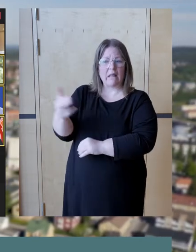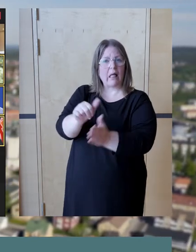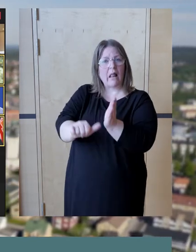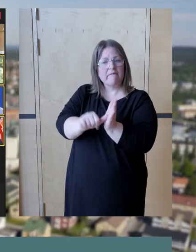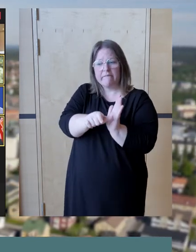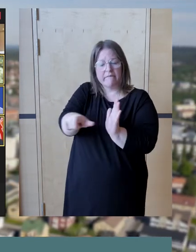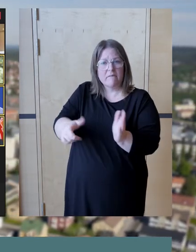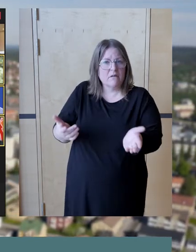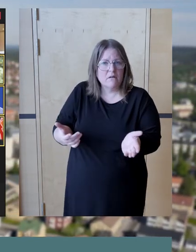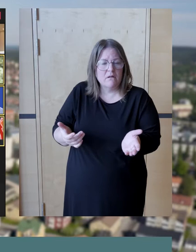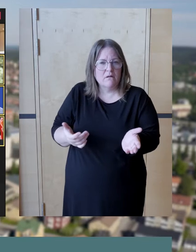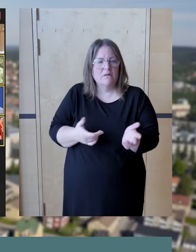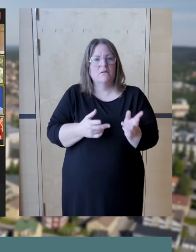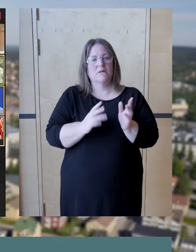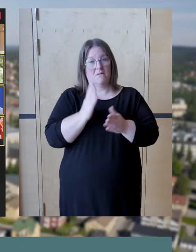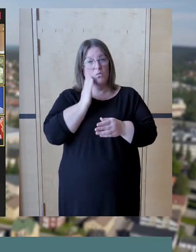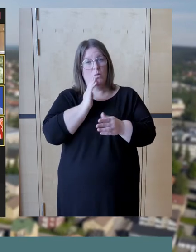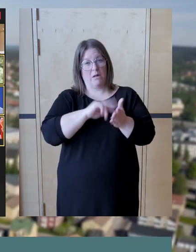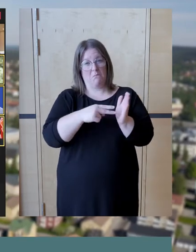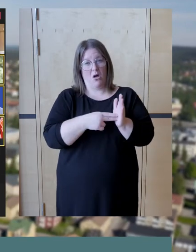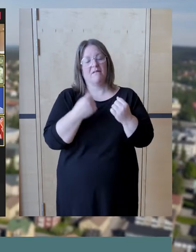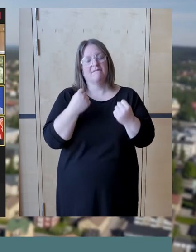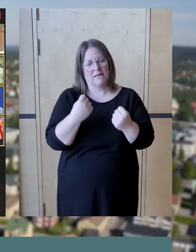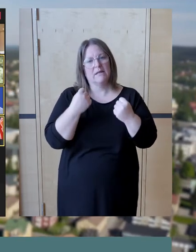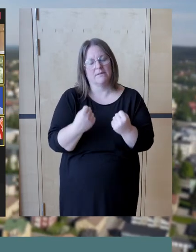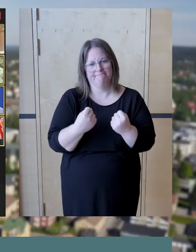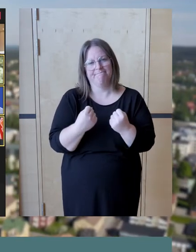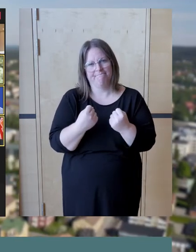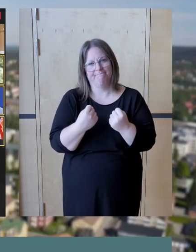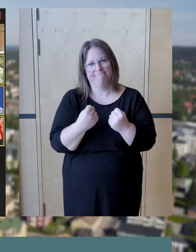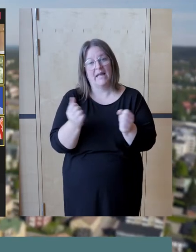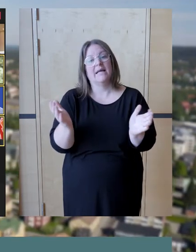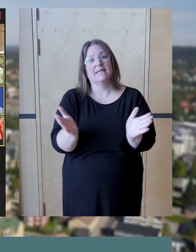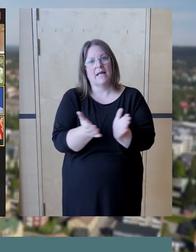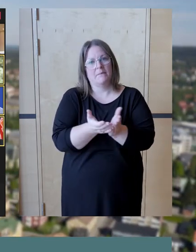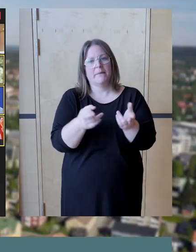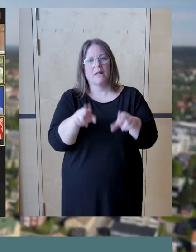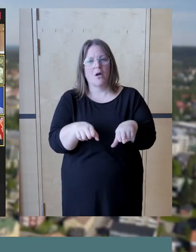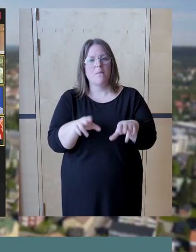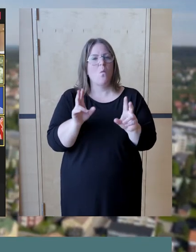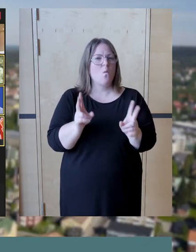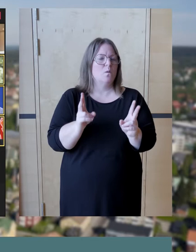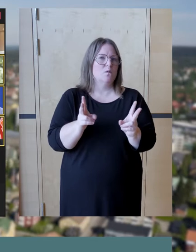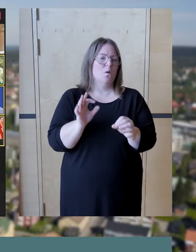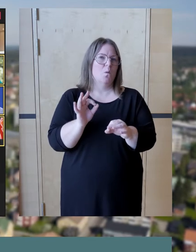Mannen som är så viktig samtidigt svårbedömd är så viktig också Vi har Förhålla oss till